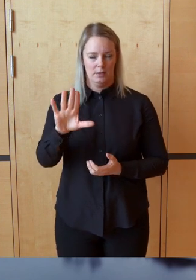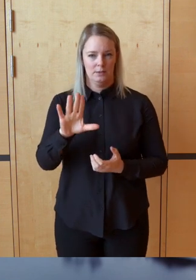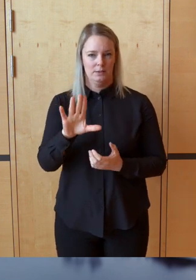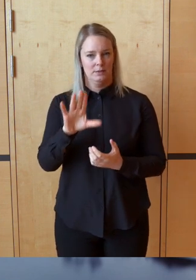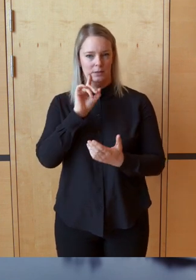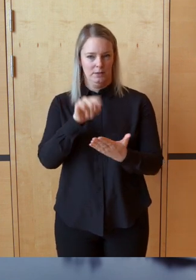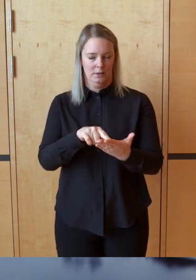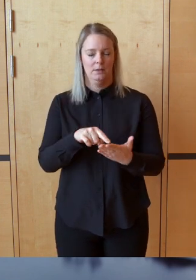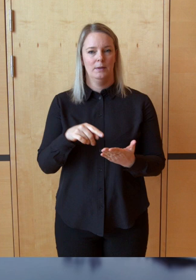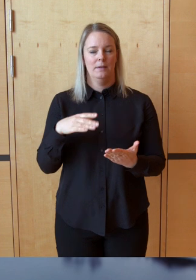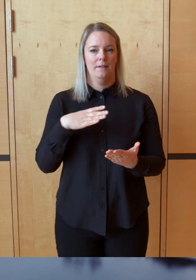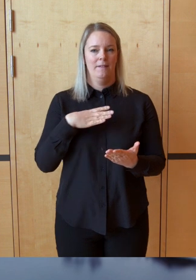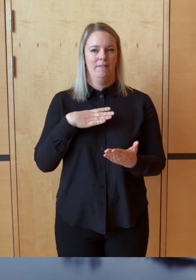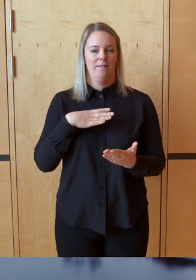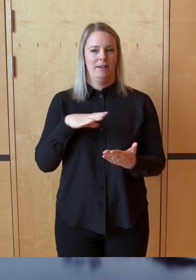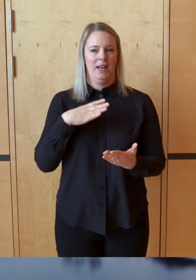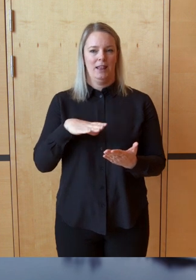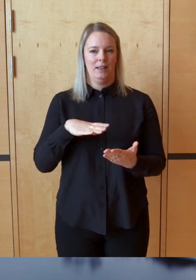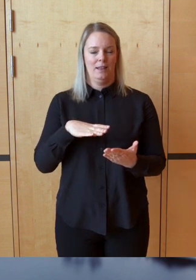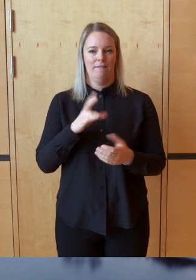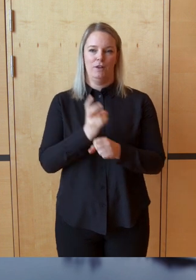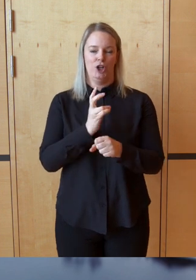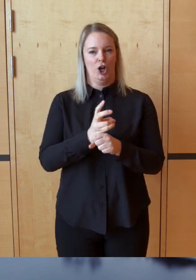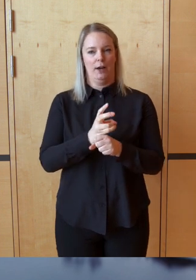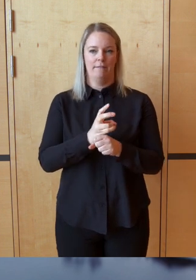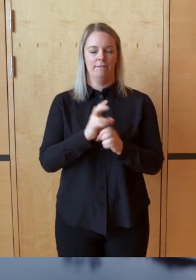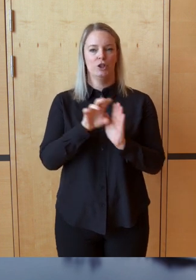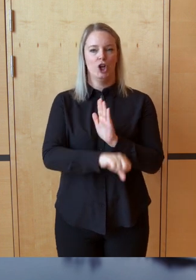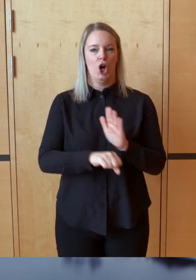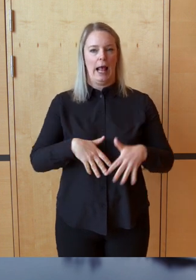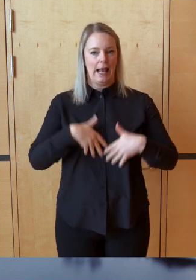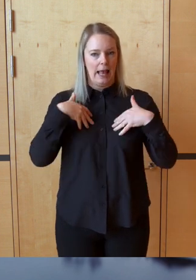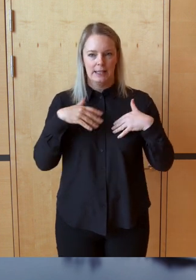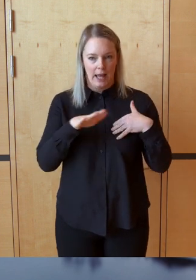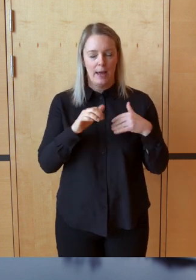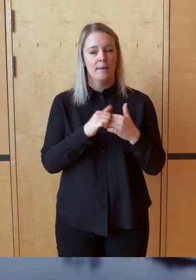Det här med att man inte vill vara en glädjedödare ha Det kan vara värt att poängtera det också